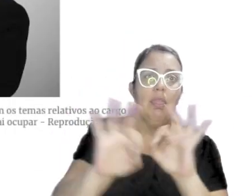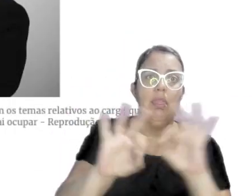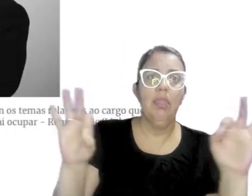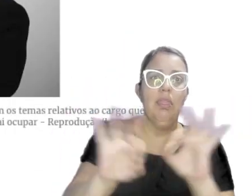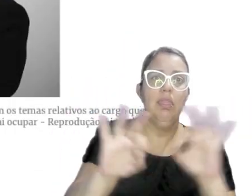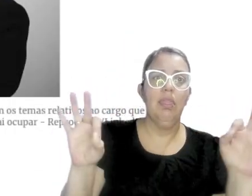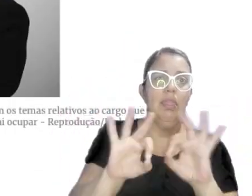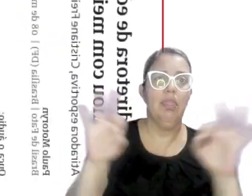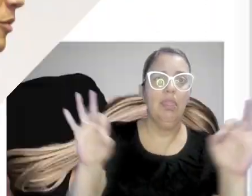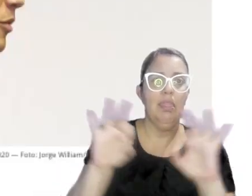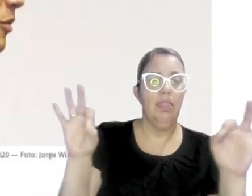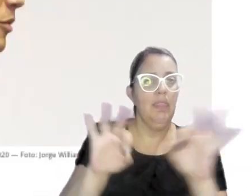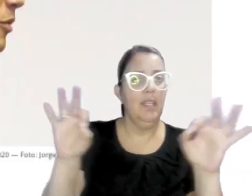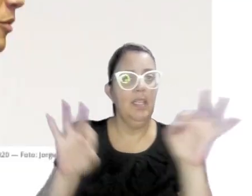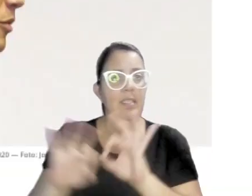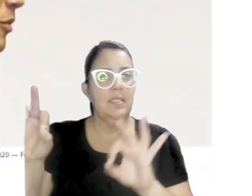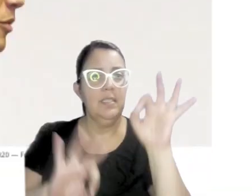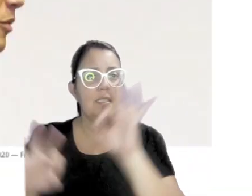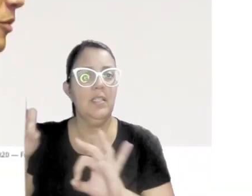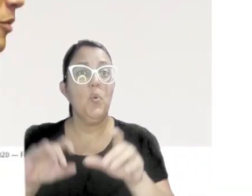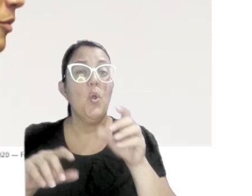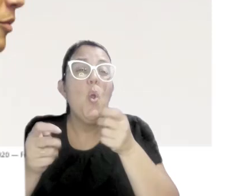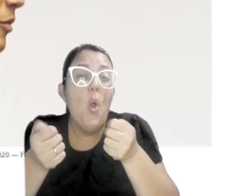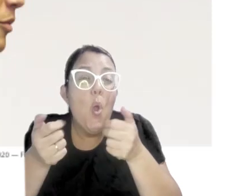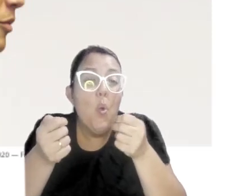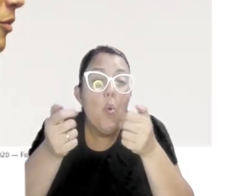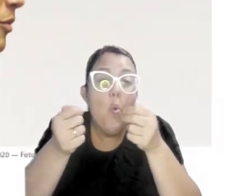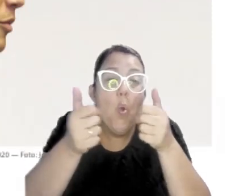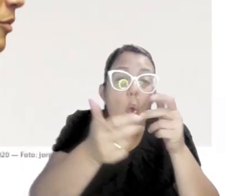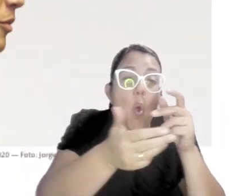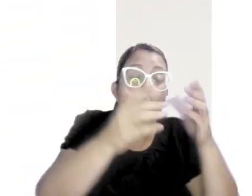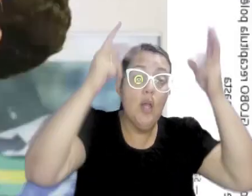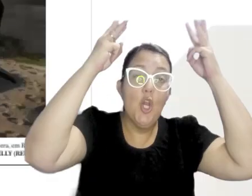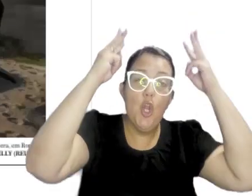...de investigação (ha!) nem de autoridade (Nunca vai ter!) Quase toda a realeza